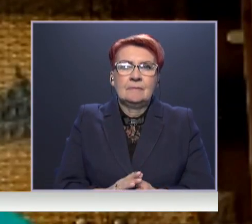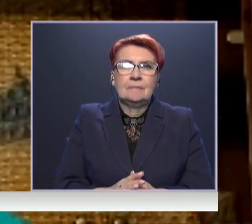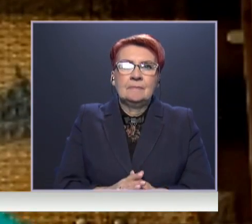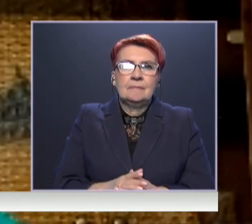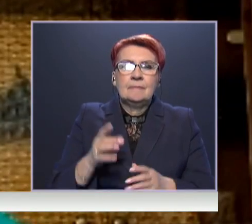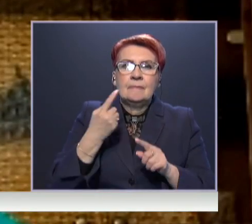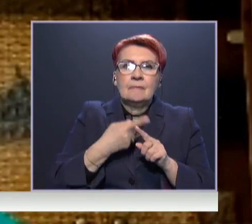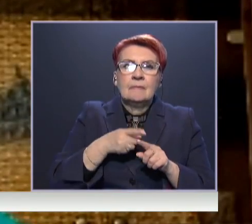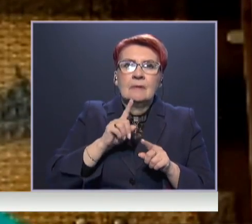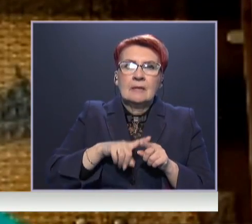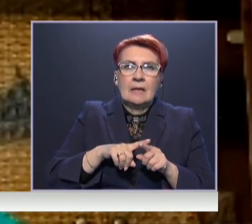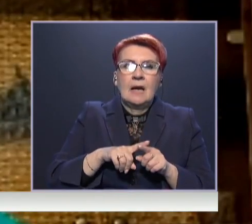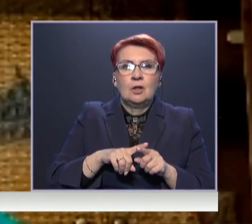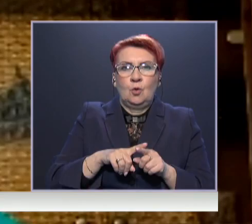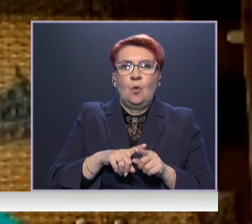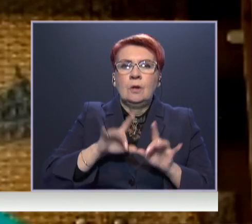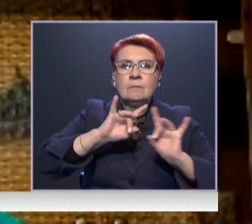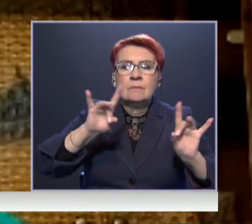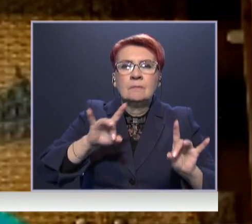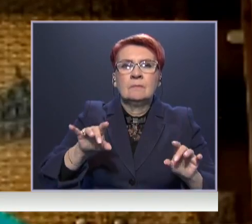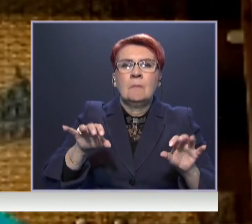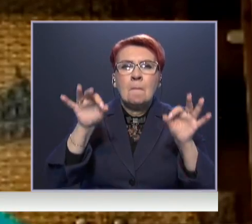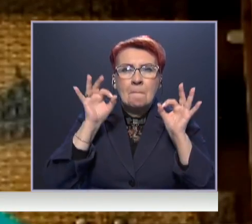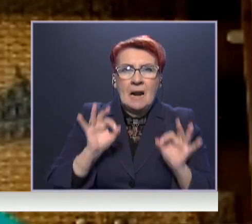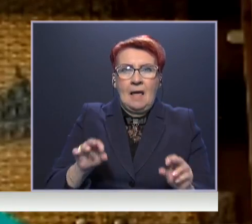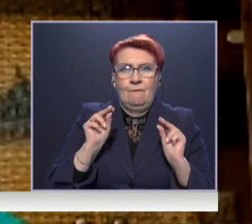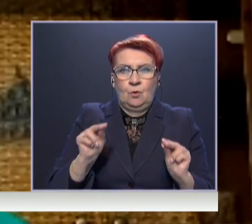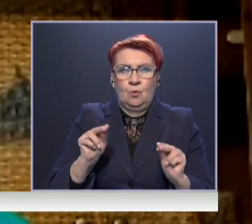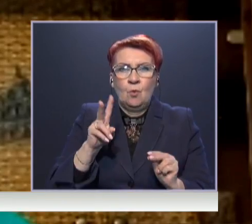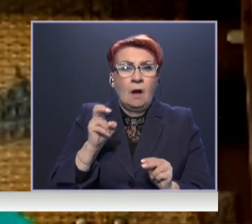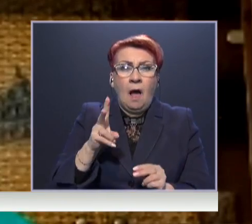которые доносят правду как оно есть самом деле